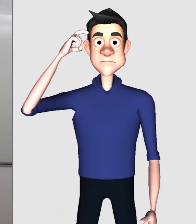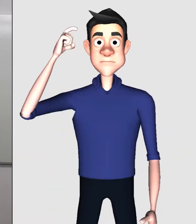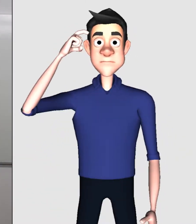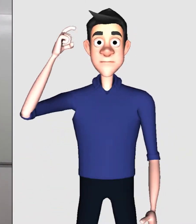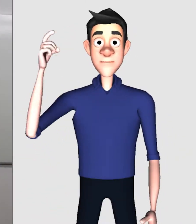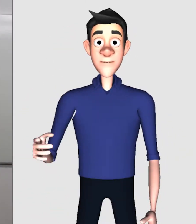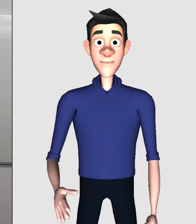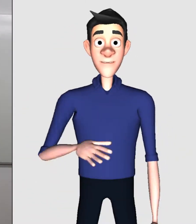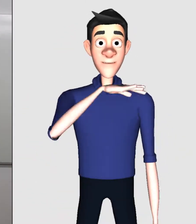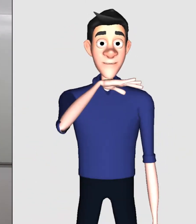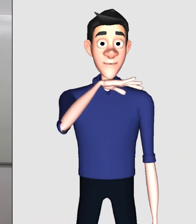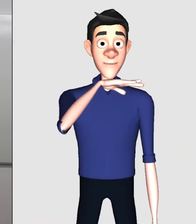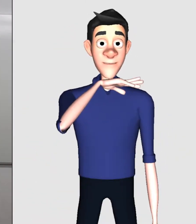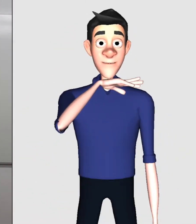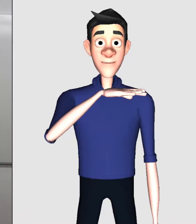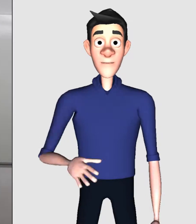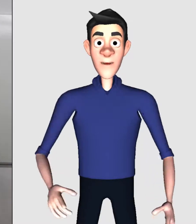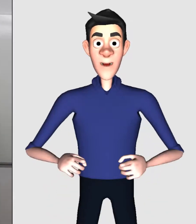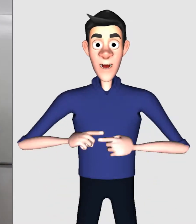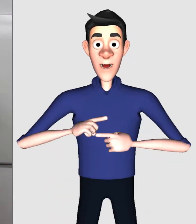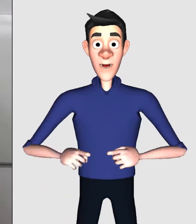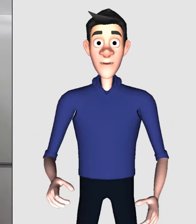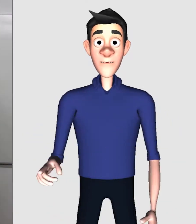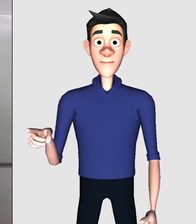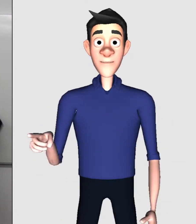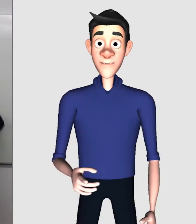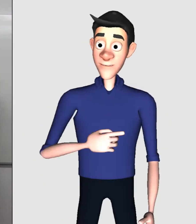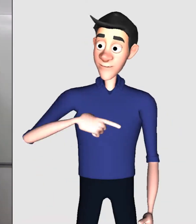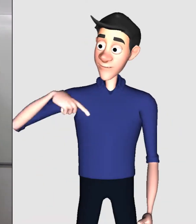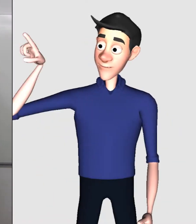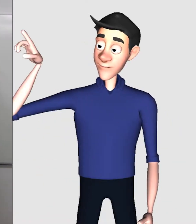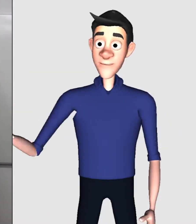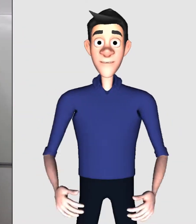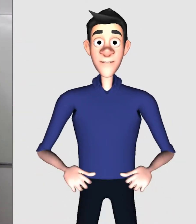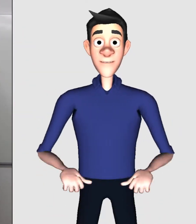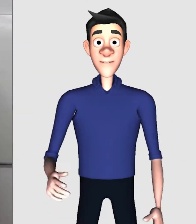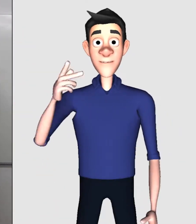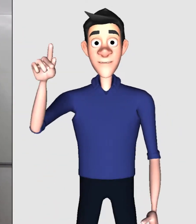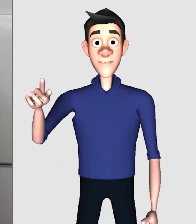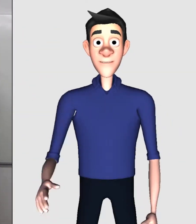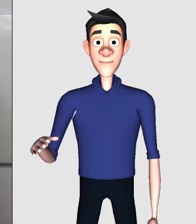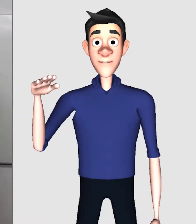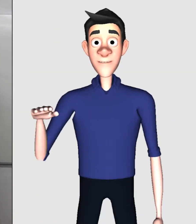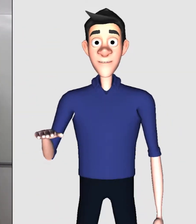Quando esse sistema uma massa cair sobre a outra, ficaremos com isso aqui